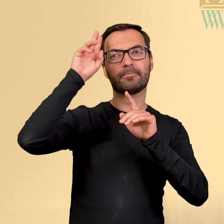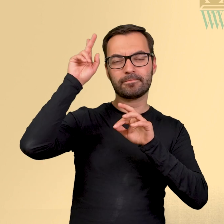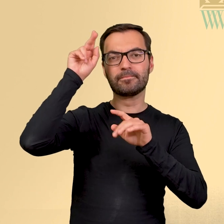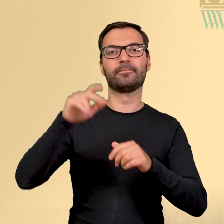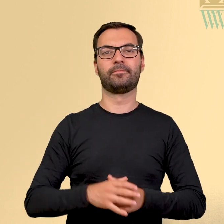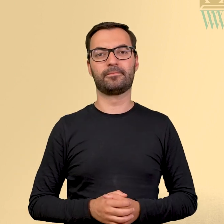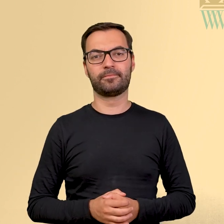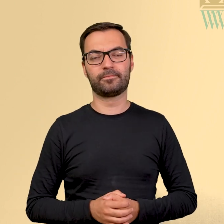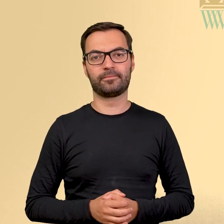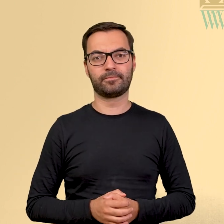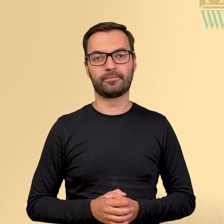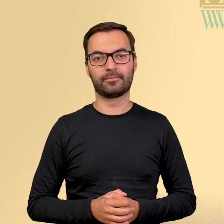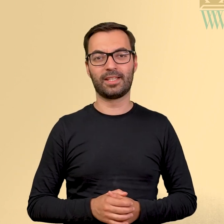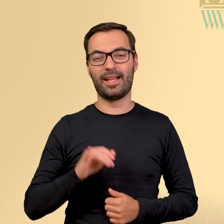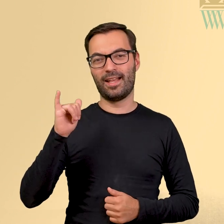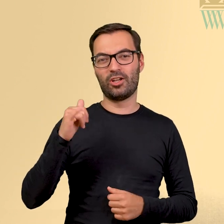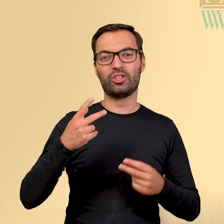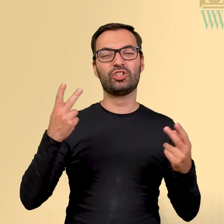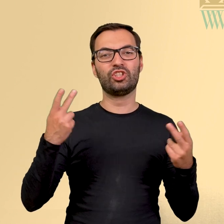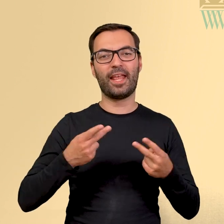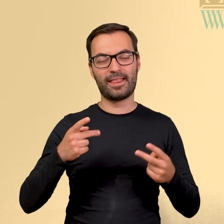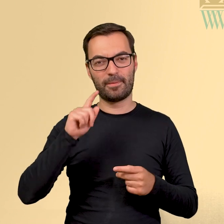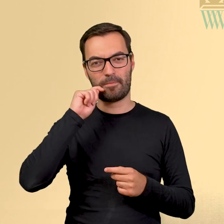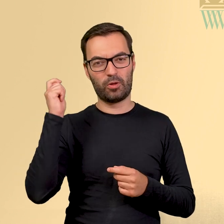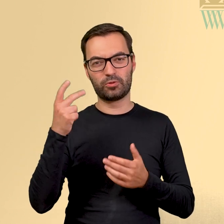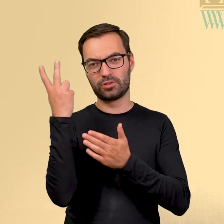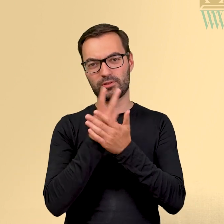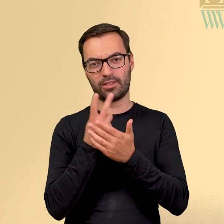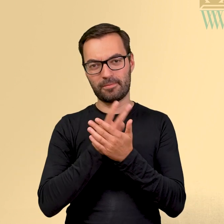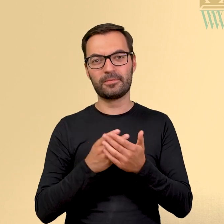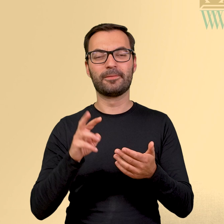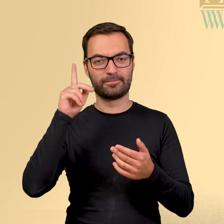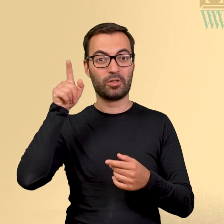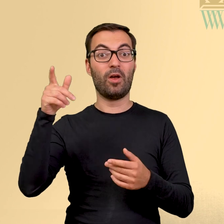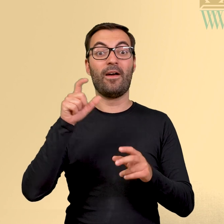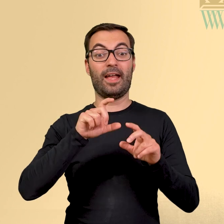i inspirował się ich zbiorami. Gdy czytamy jego dzienniki podróży, dowiadujemy się,